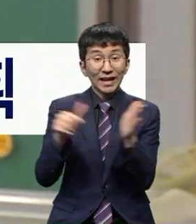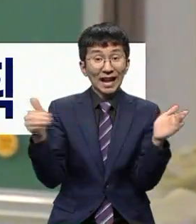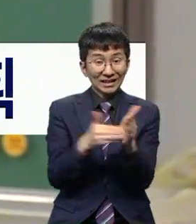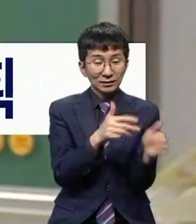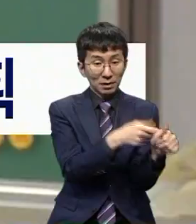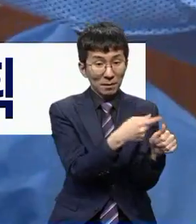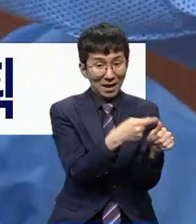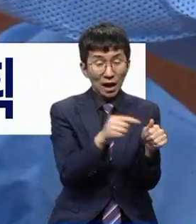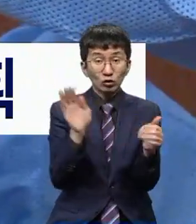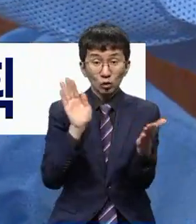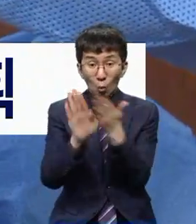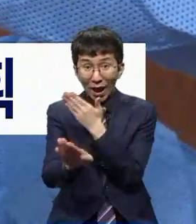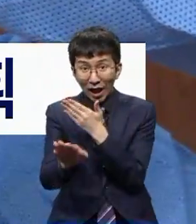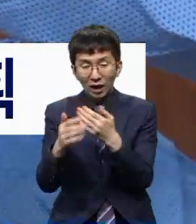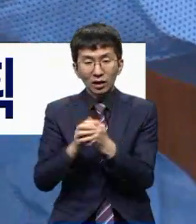교직원과 종사자들은 여름방학까지 접종을 마칠 계획입니다.